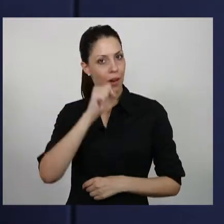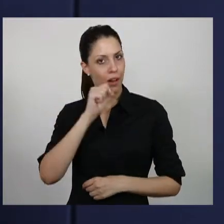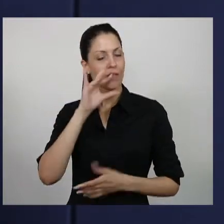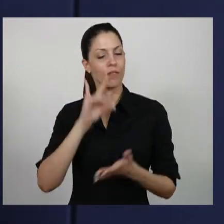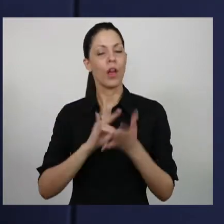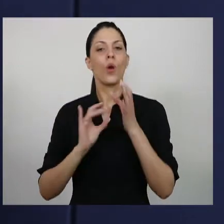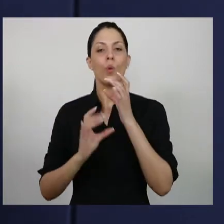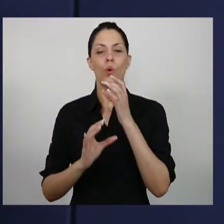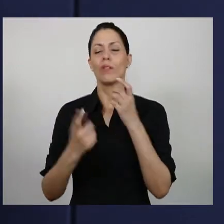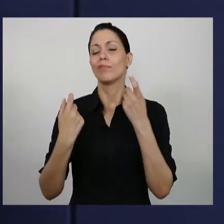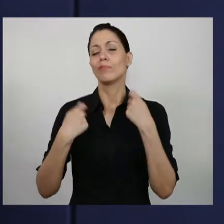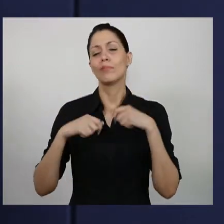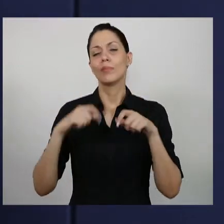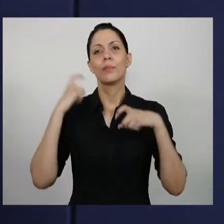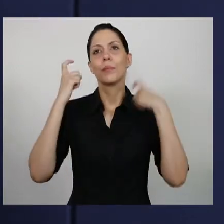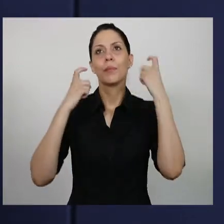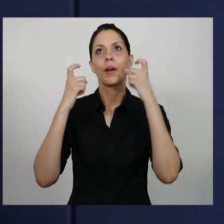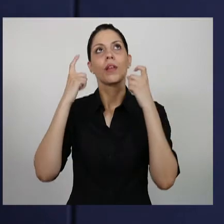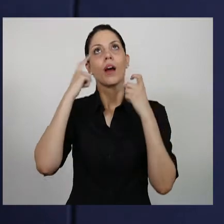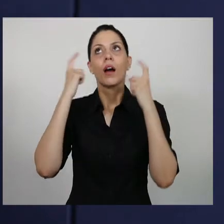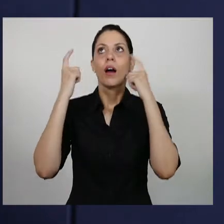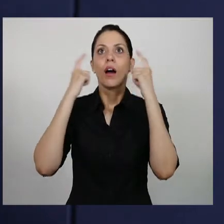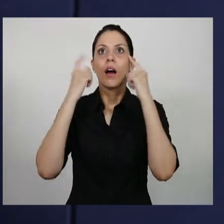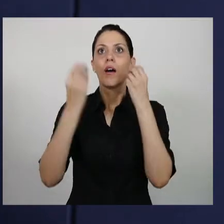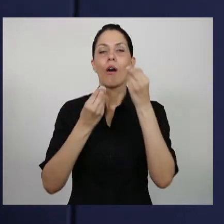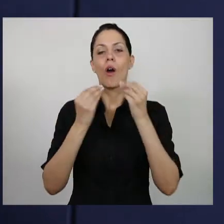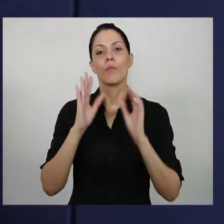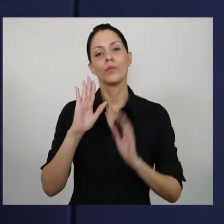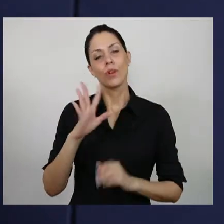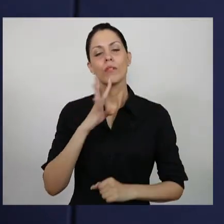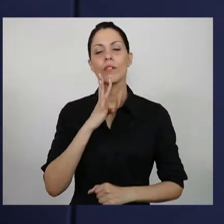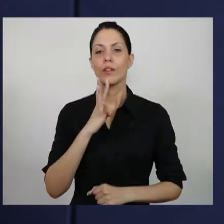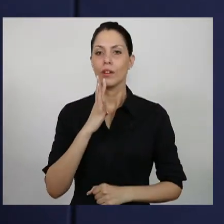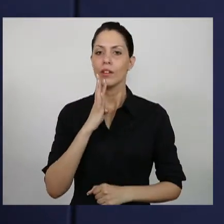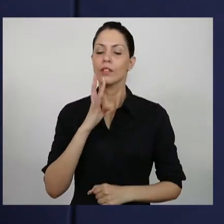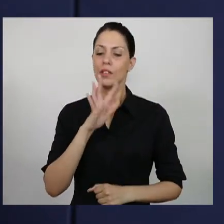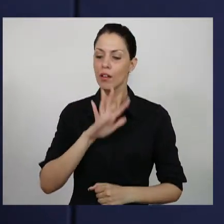a gente aprende um instrumento, a gente não precisa pensar em toda essa complexidade.